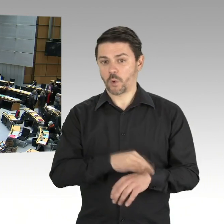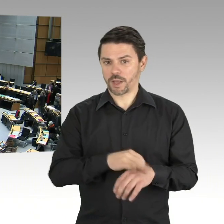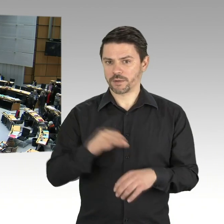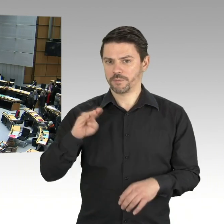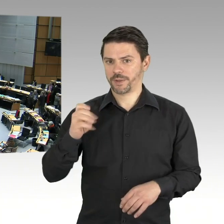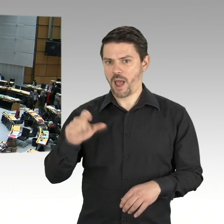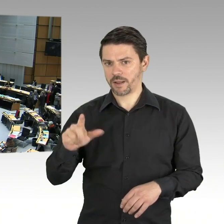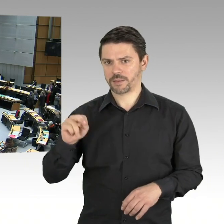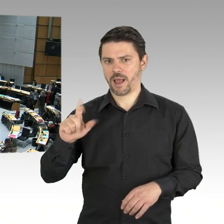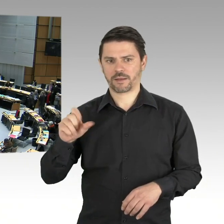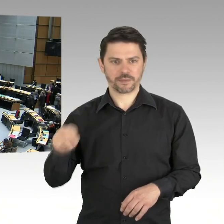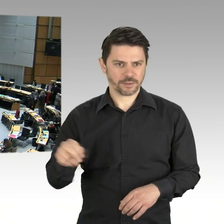Herr Dr. Dieter Neuendorf.